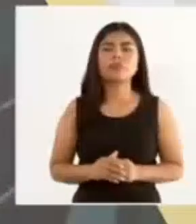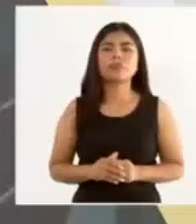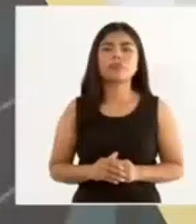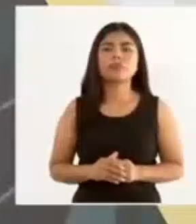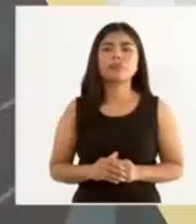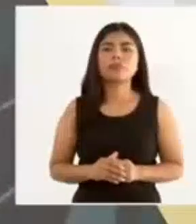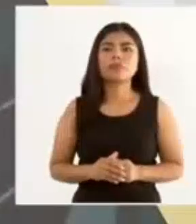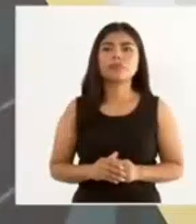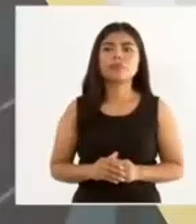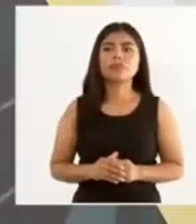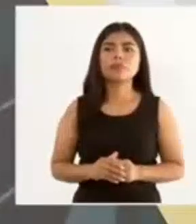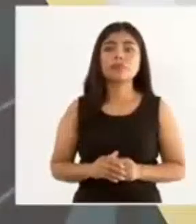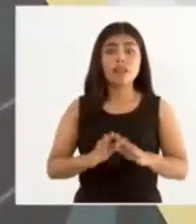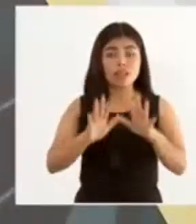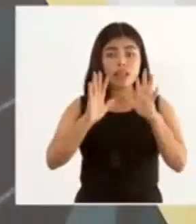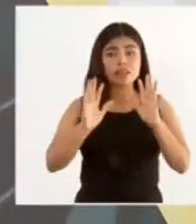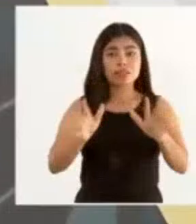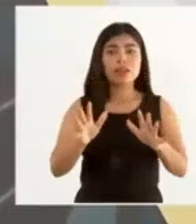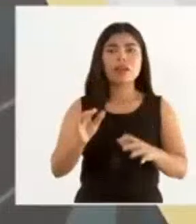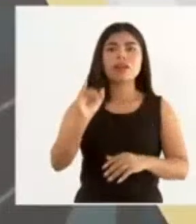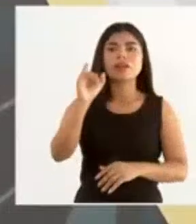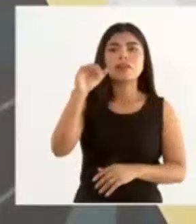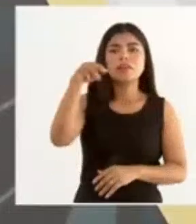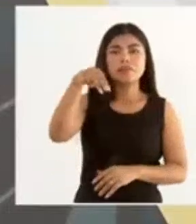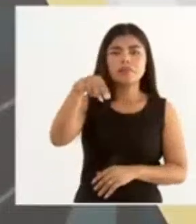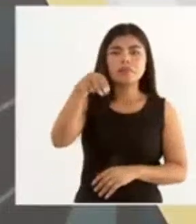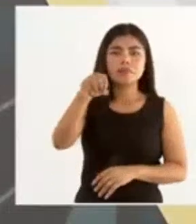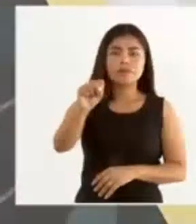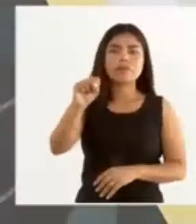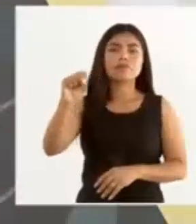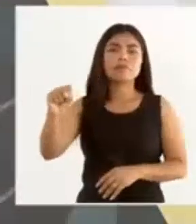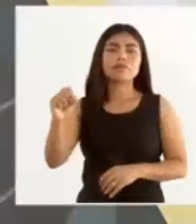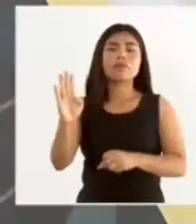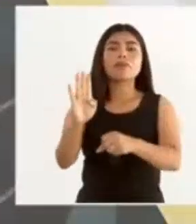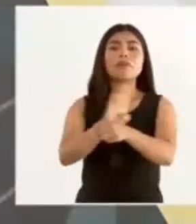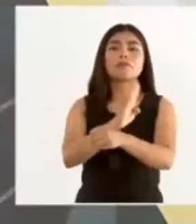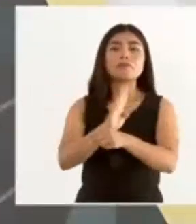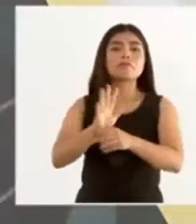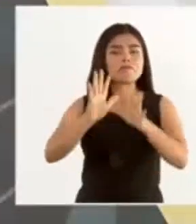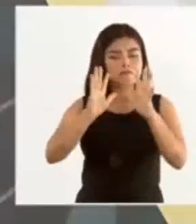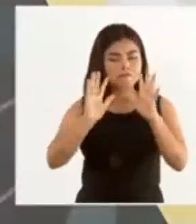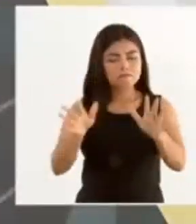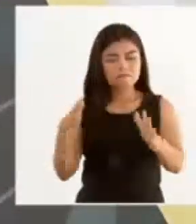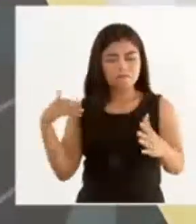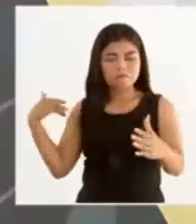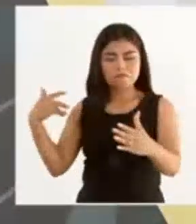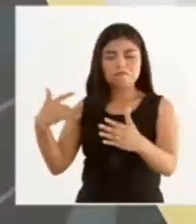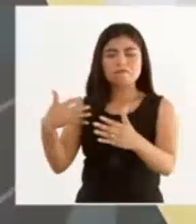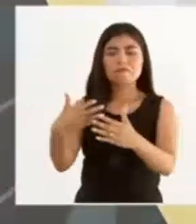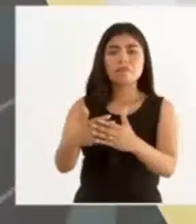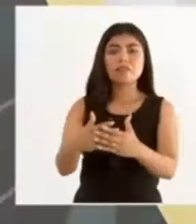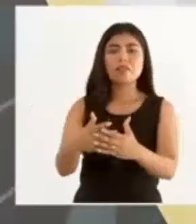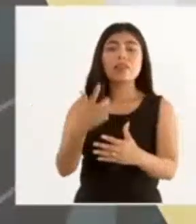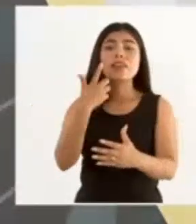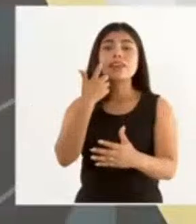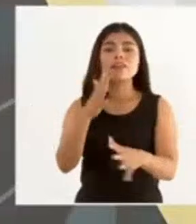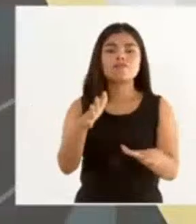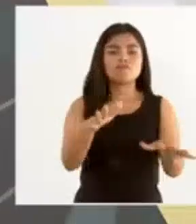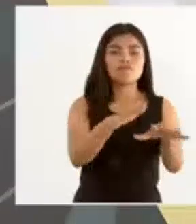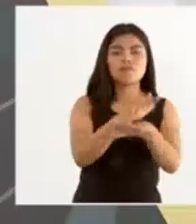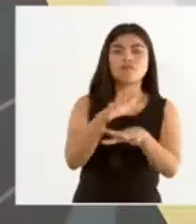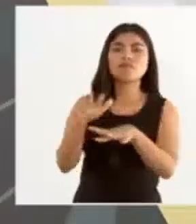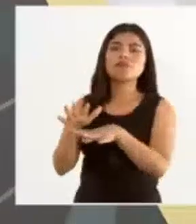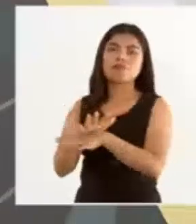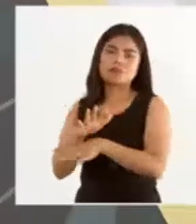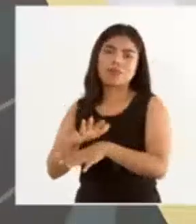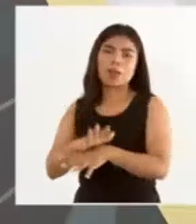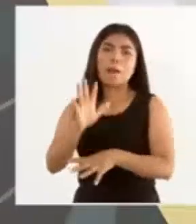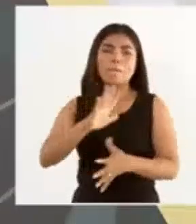el IMS bienestar y nosotros como en todo estamos consolidando la transformación y avanzando con la